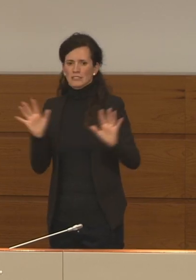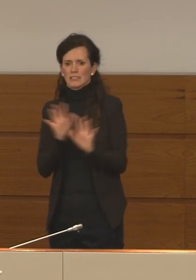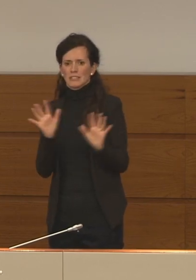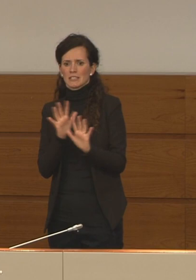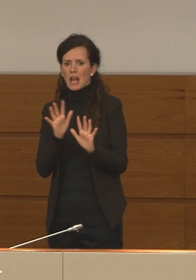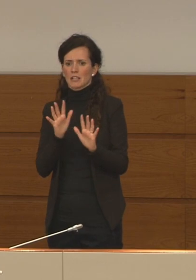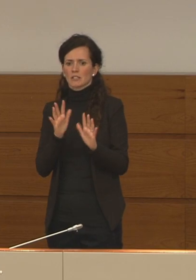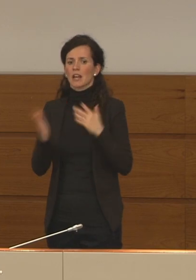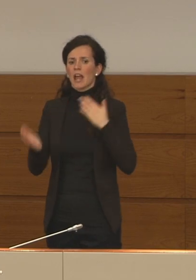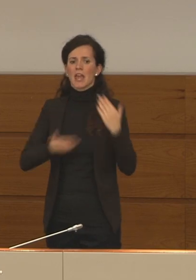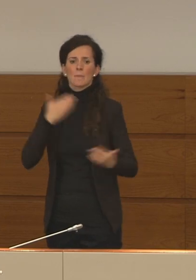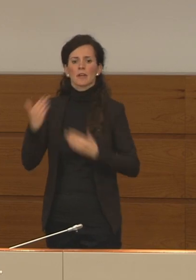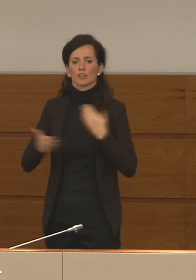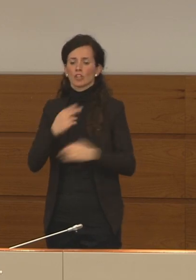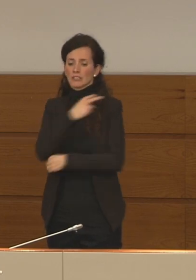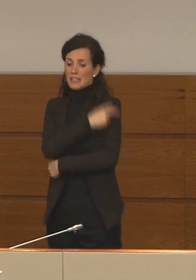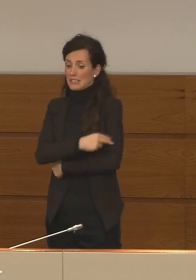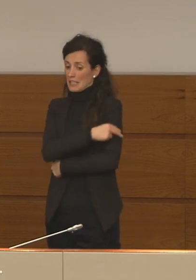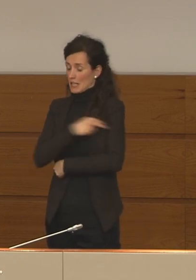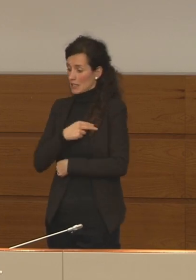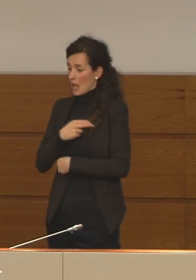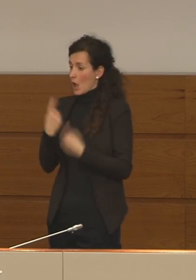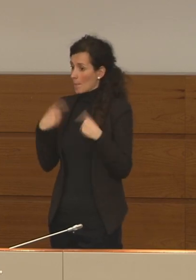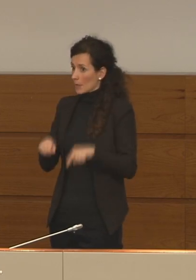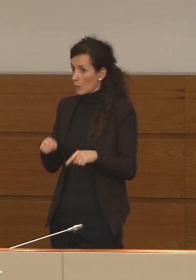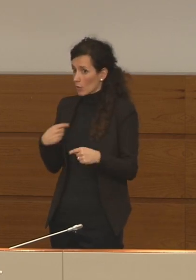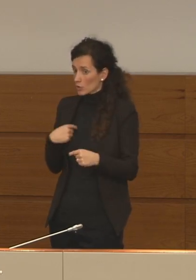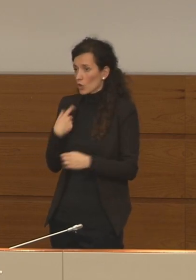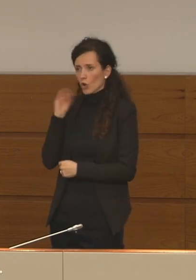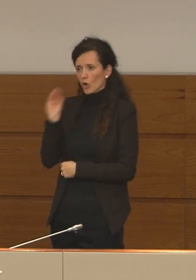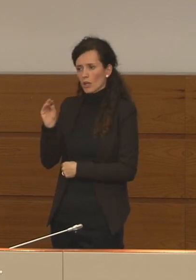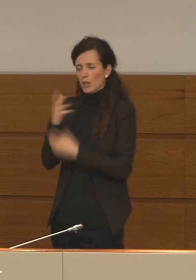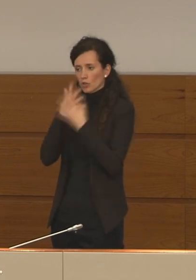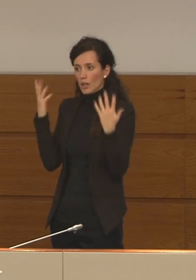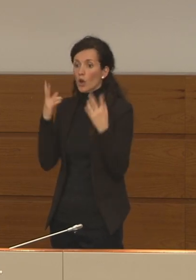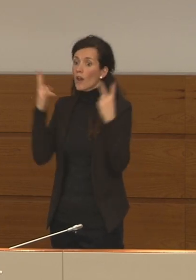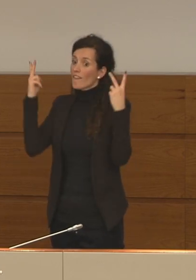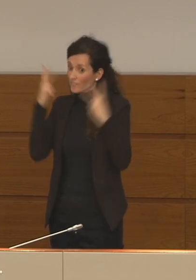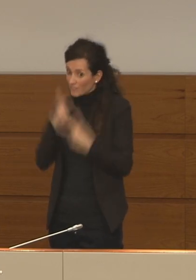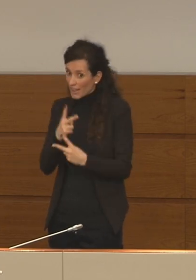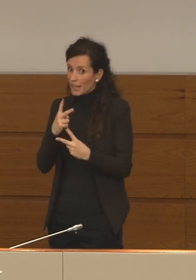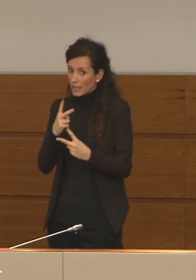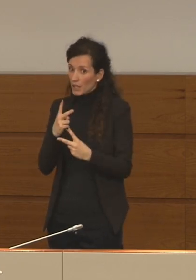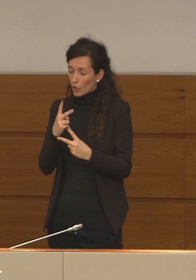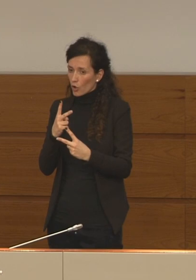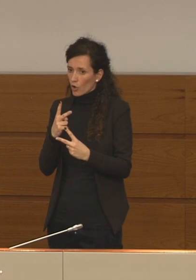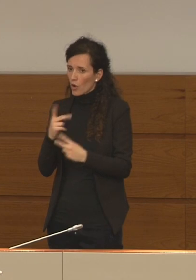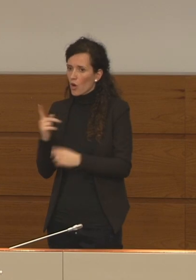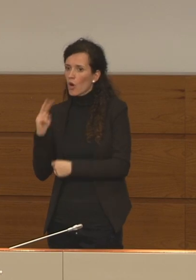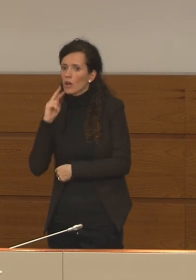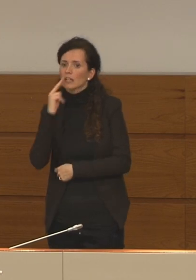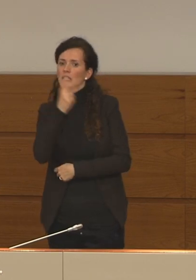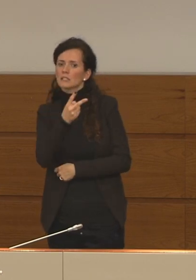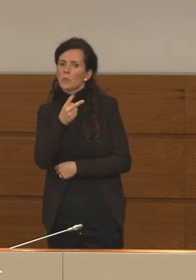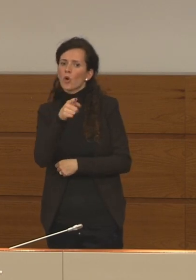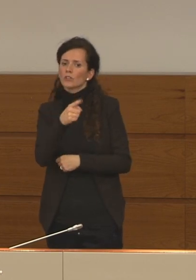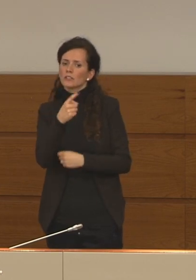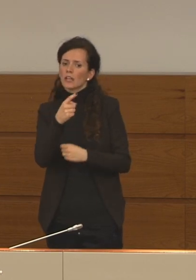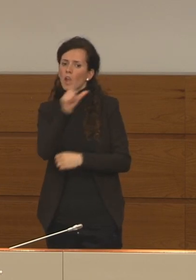quindi vi chiedo se davvero c'è stato questo rallentamento nel rispondere a quella che i medici delle terapie